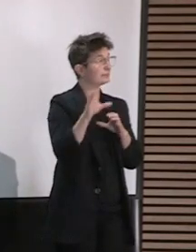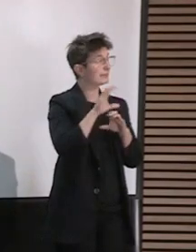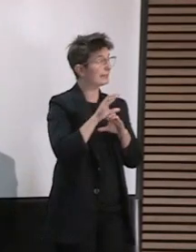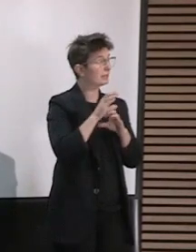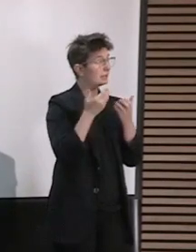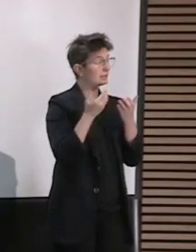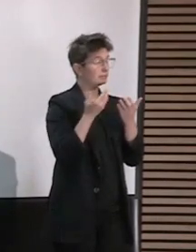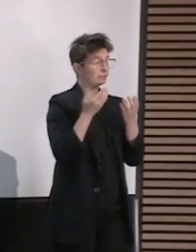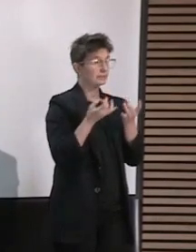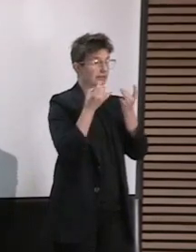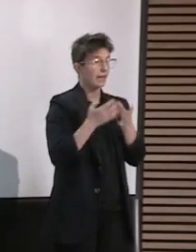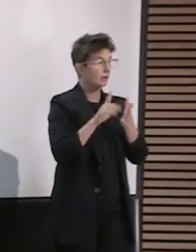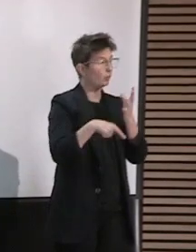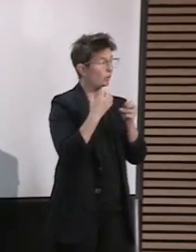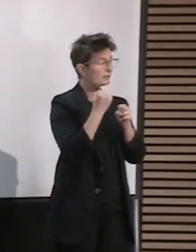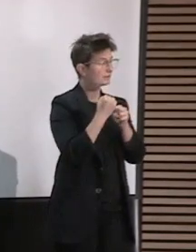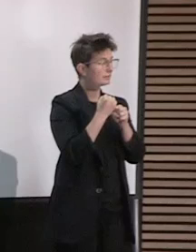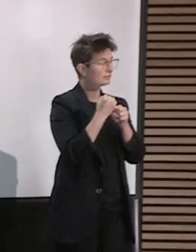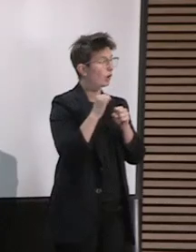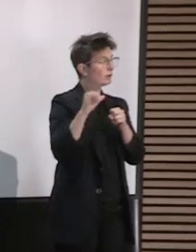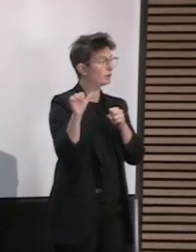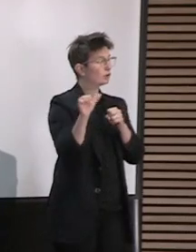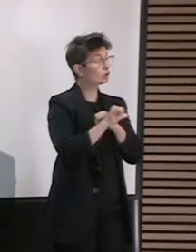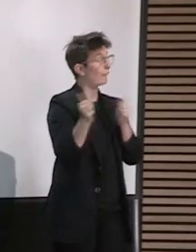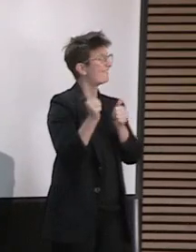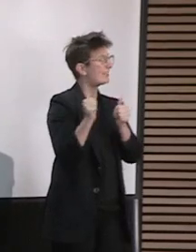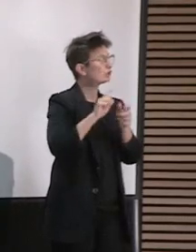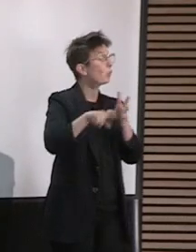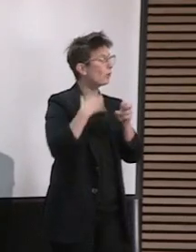ai te Hou Ko te ohanga o Aotearoa na roto i te tahua o